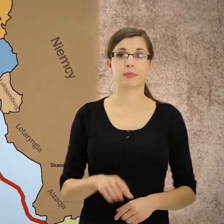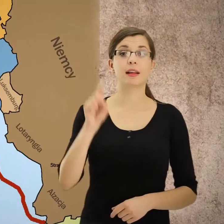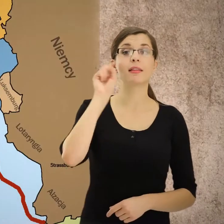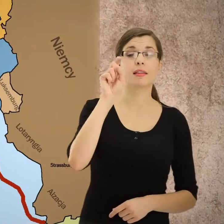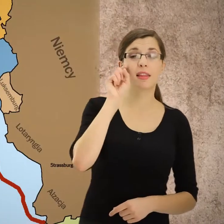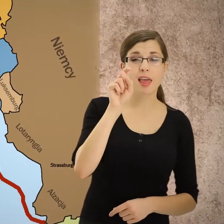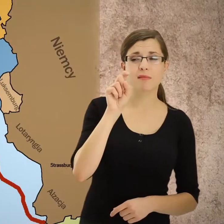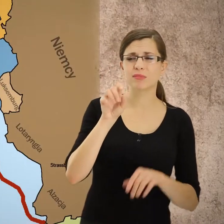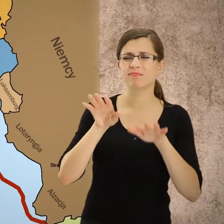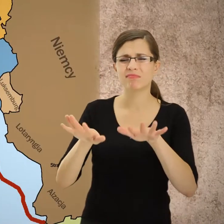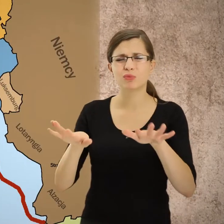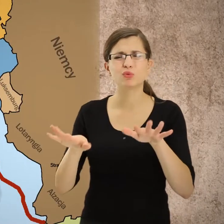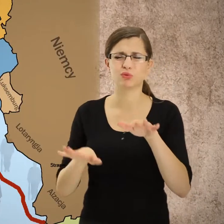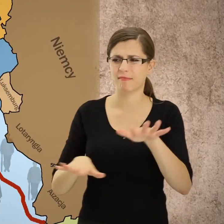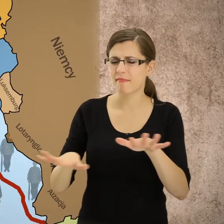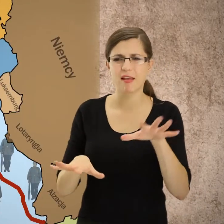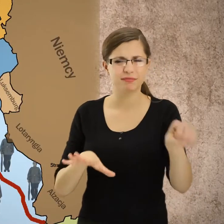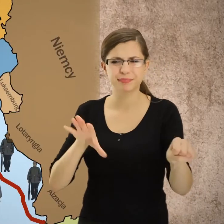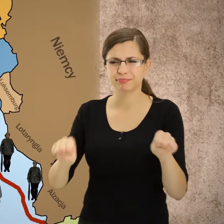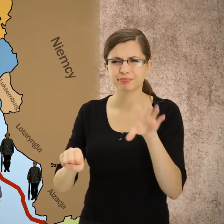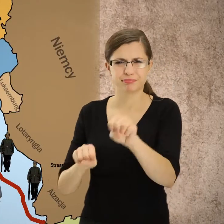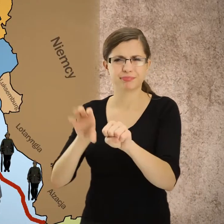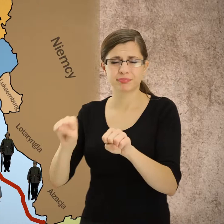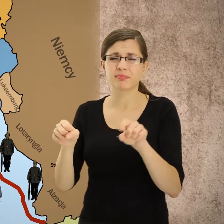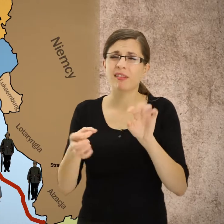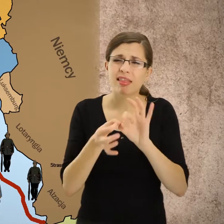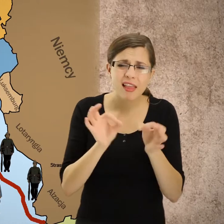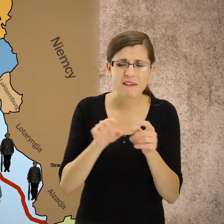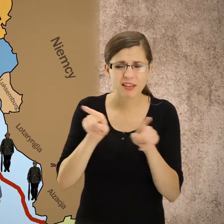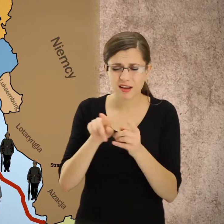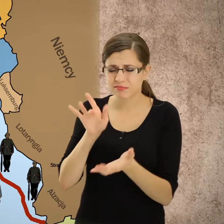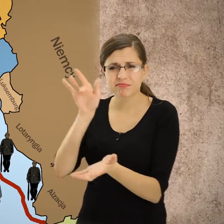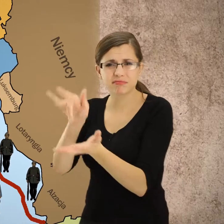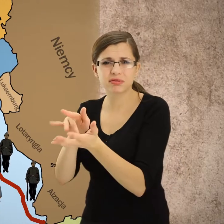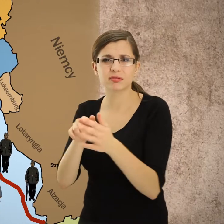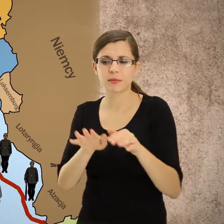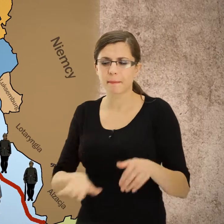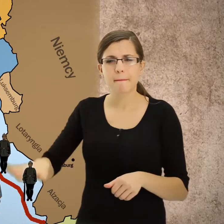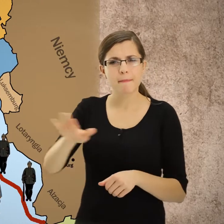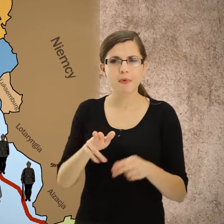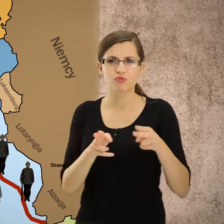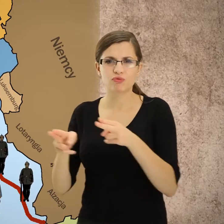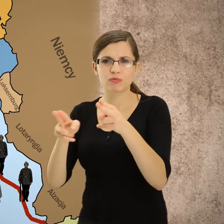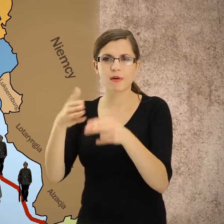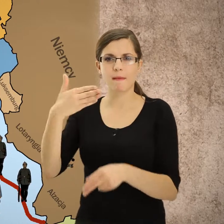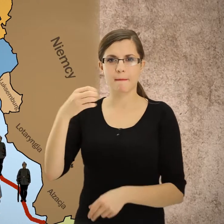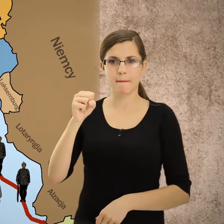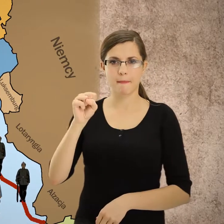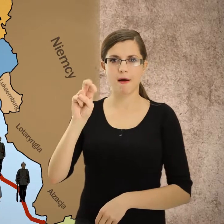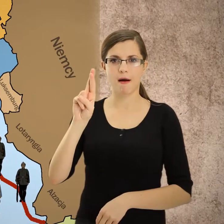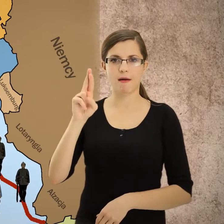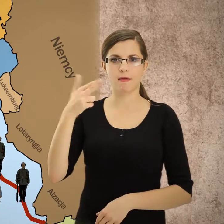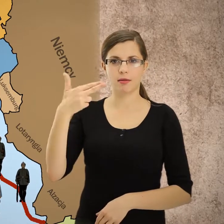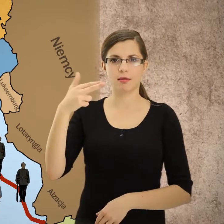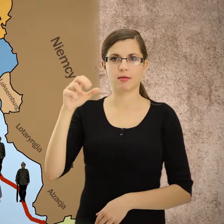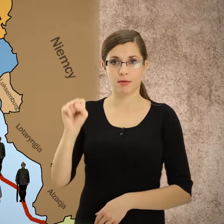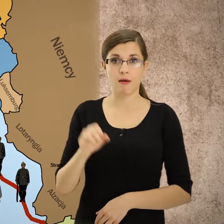Niemcy zdobyli dużo terenu, doszli nawet do rzeki Marna.